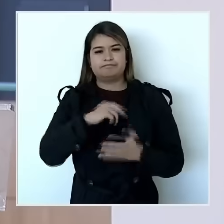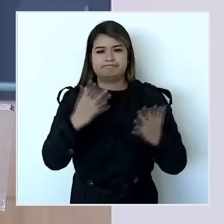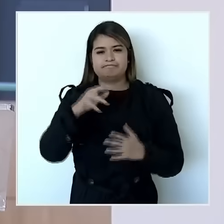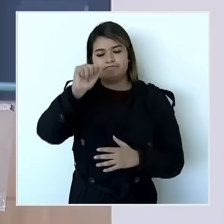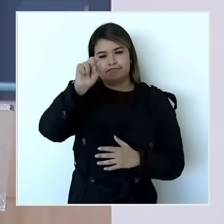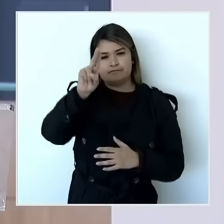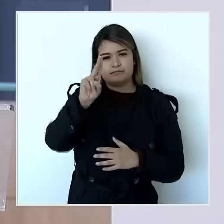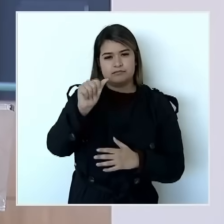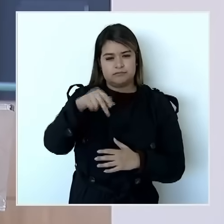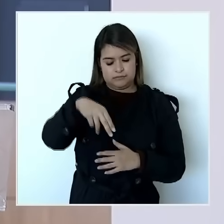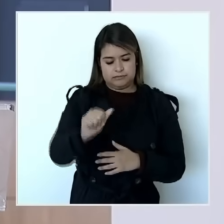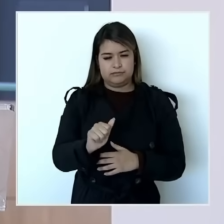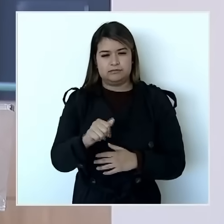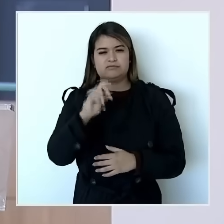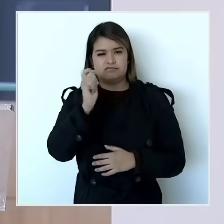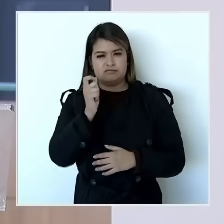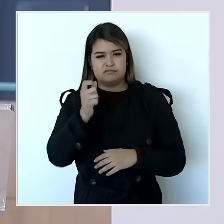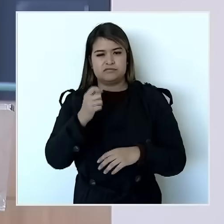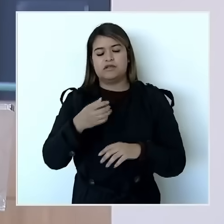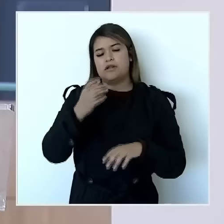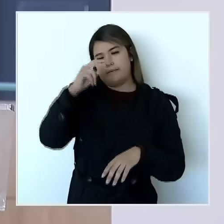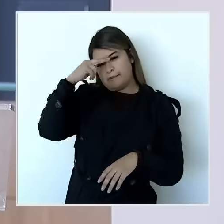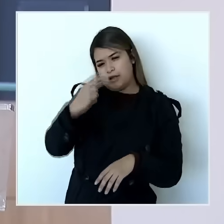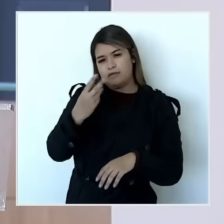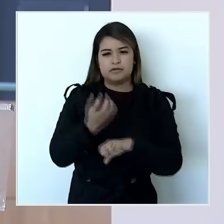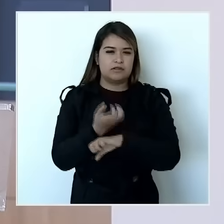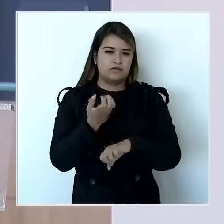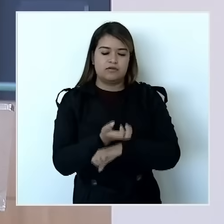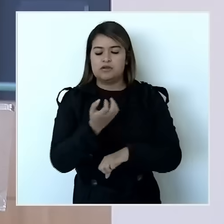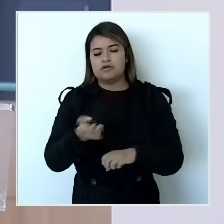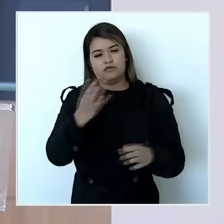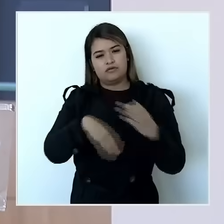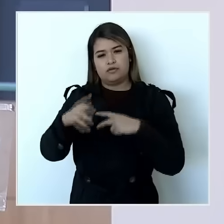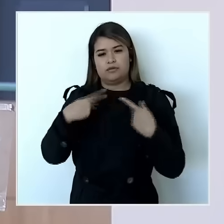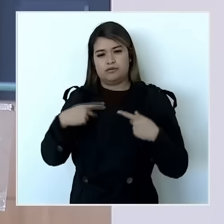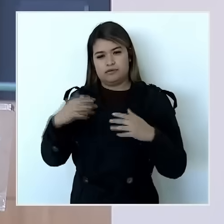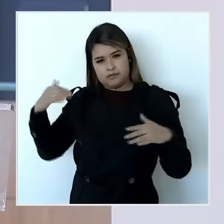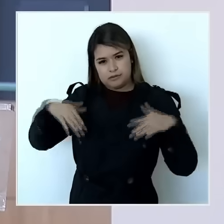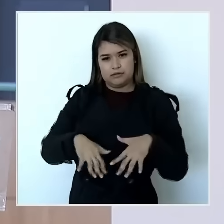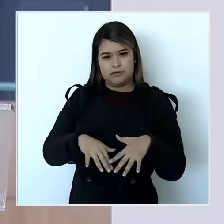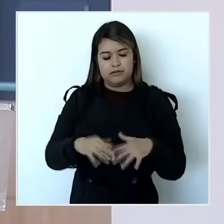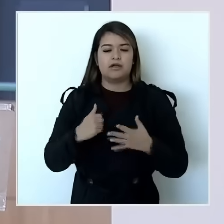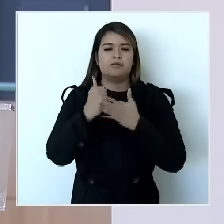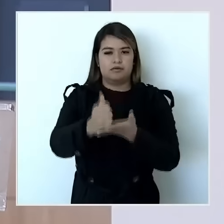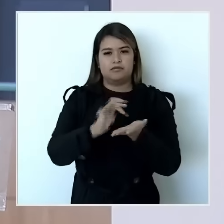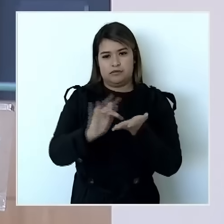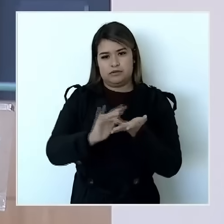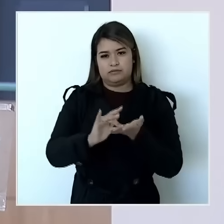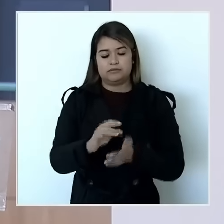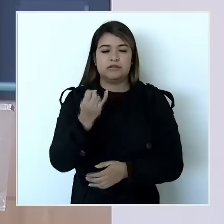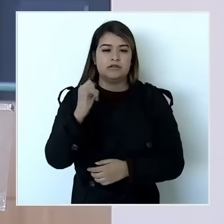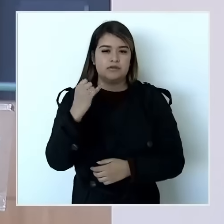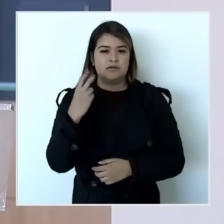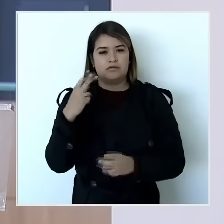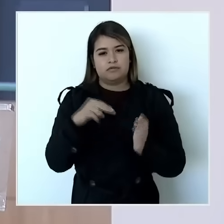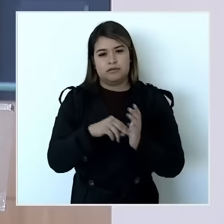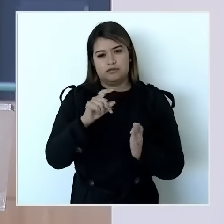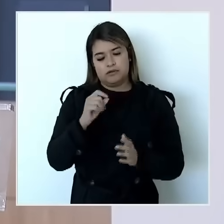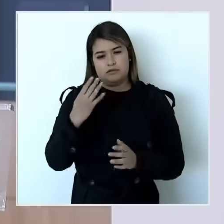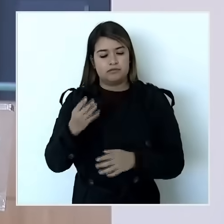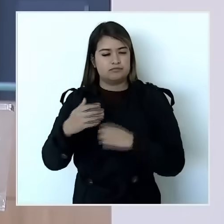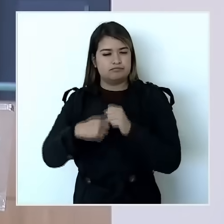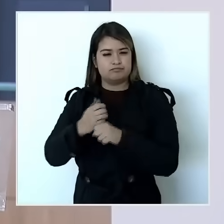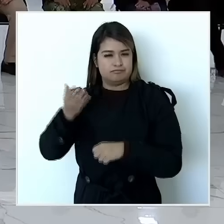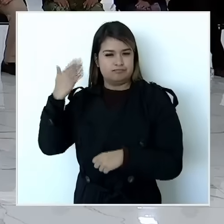de toda nuestra frontera y de América Latina. En junio de 2024 visitó este complejo presidenta, ya